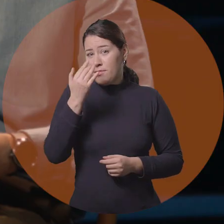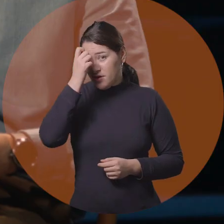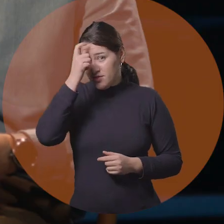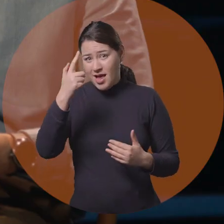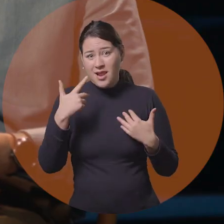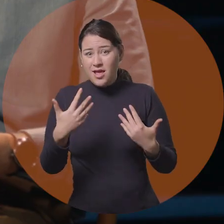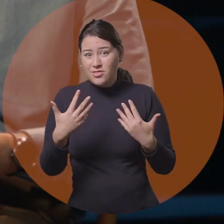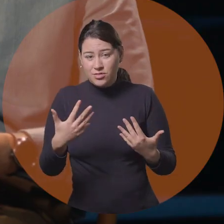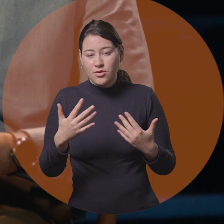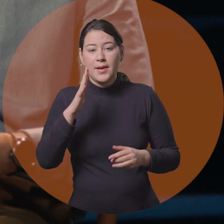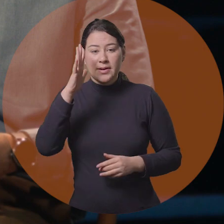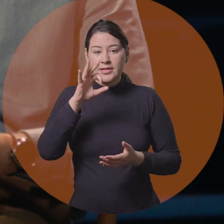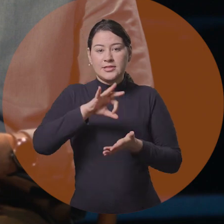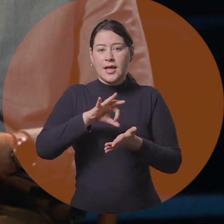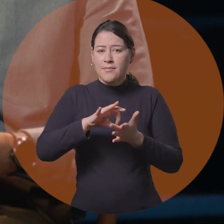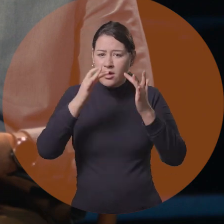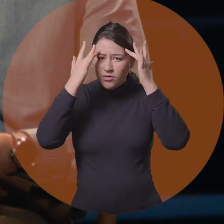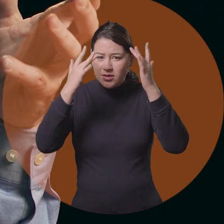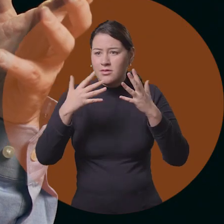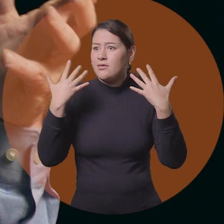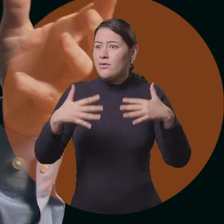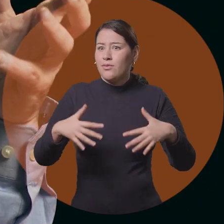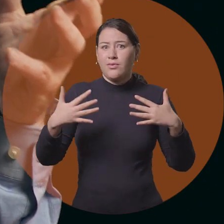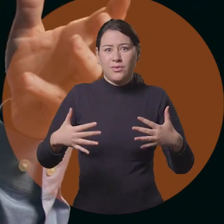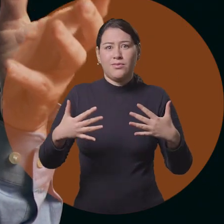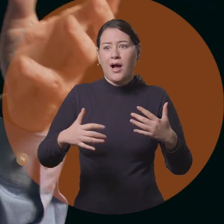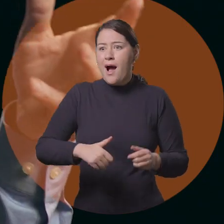La enorme capacidad que tendría el sistema educativo si conseguimos que cada uno